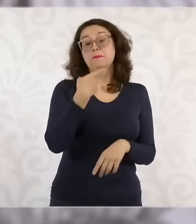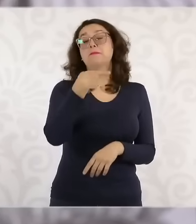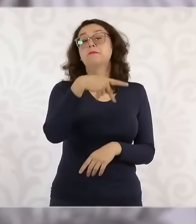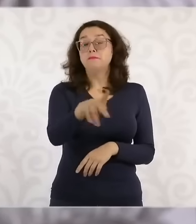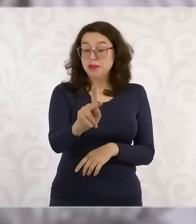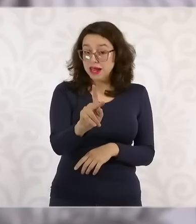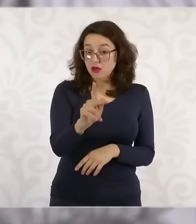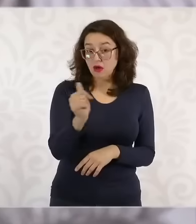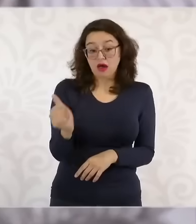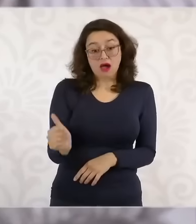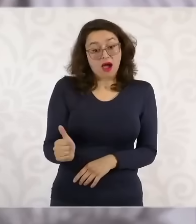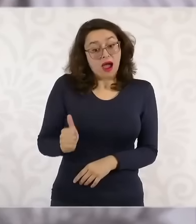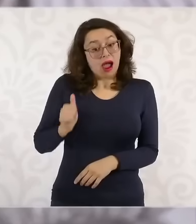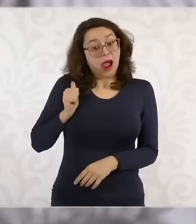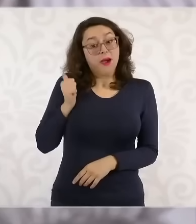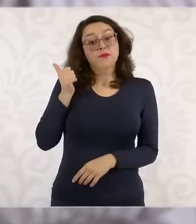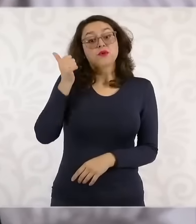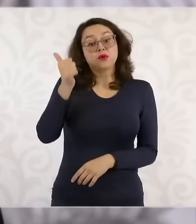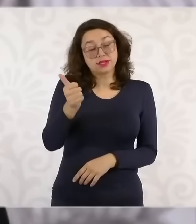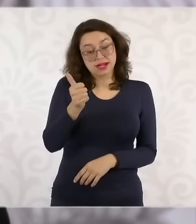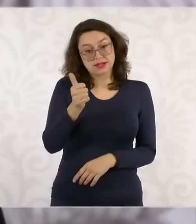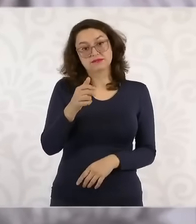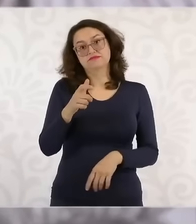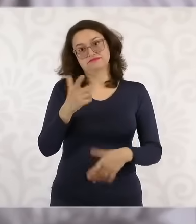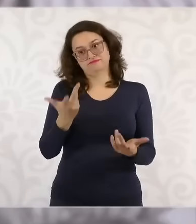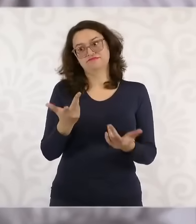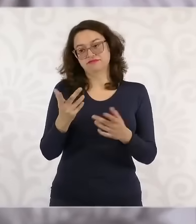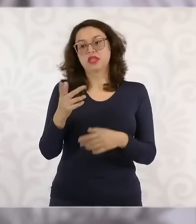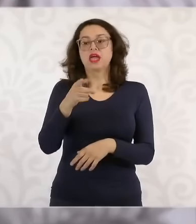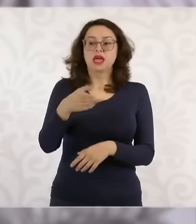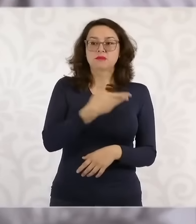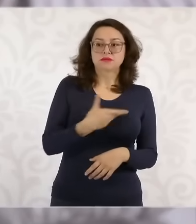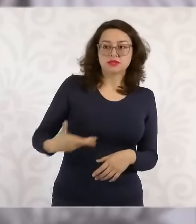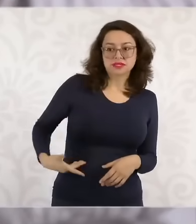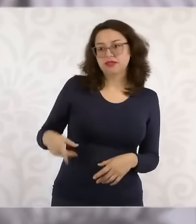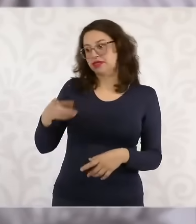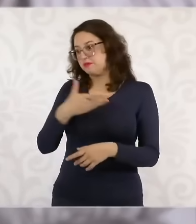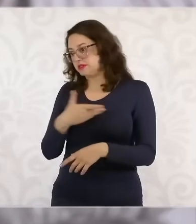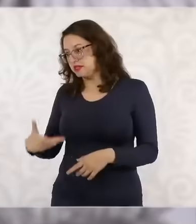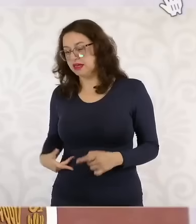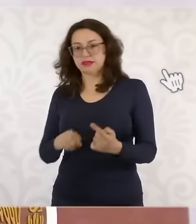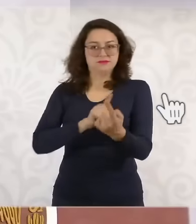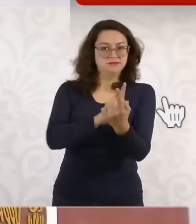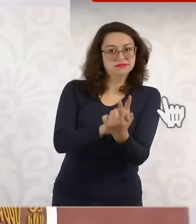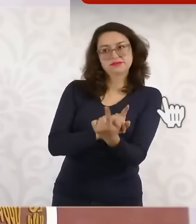brevemente por separado con sus homólogos para abordar temas de la agenda internacional.